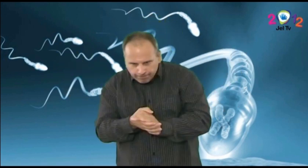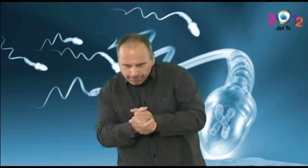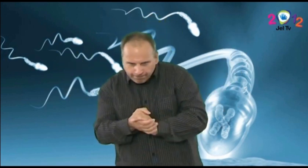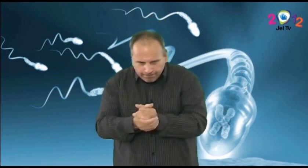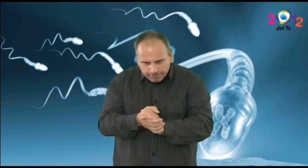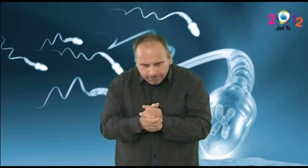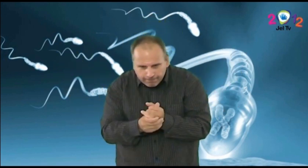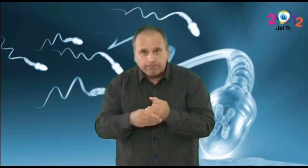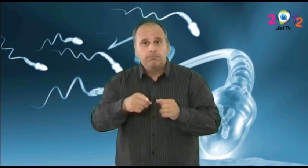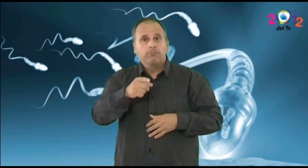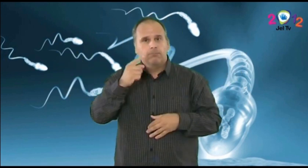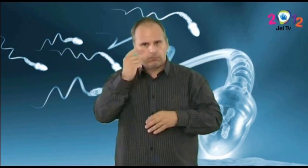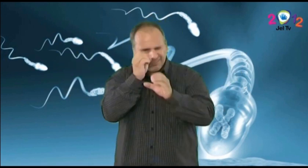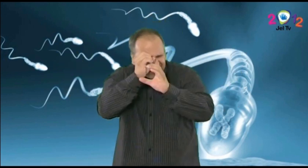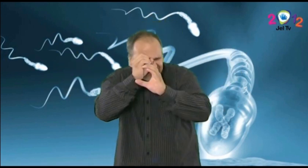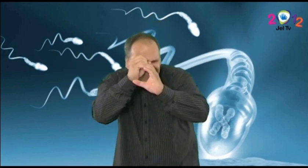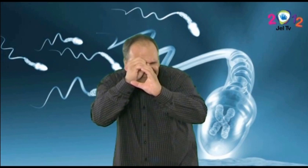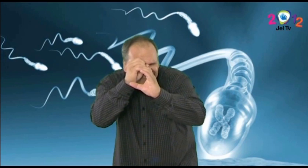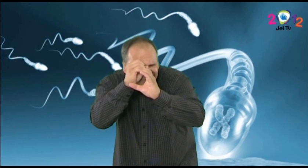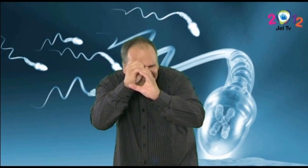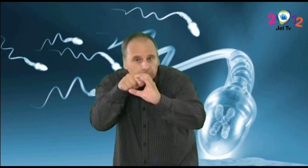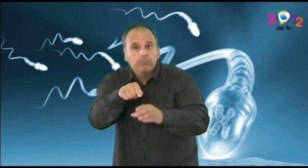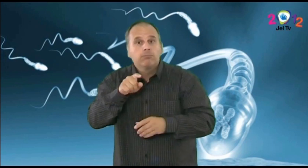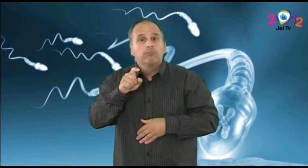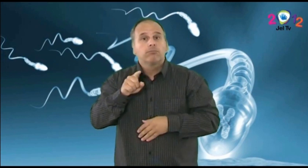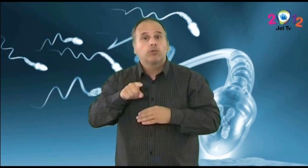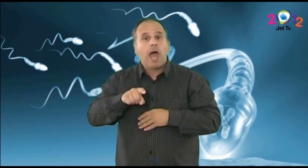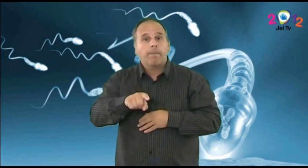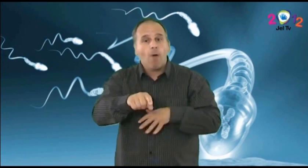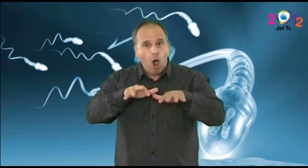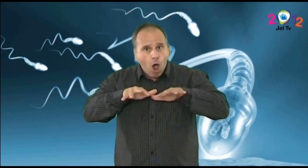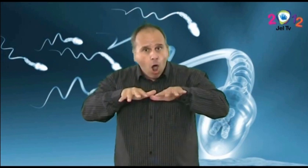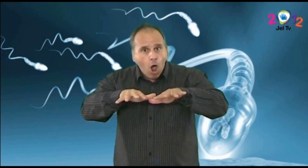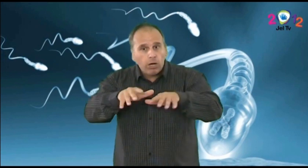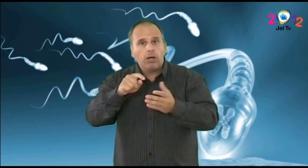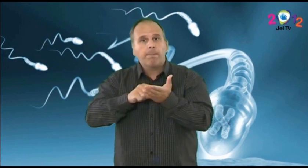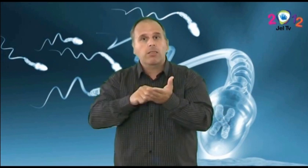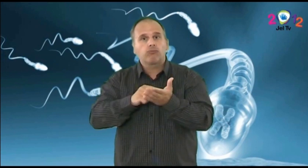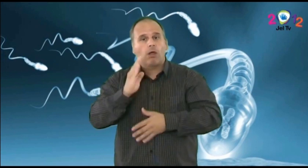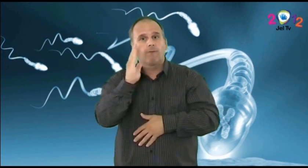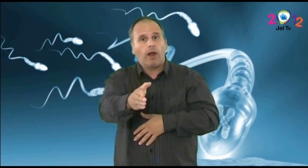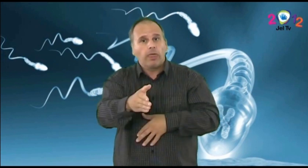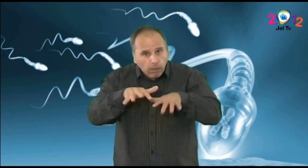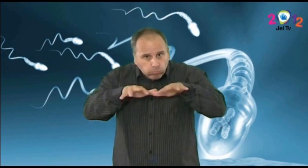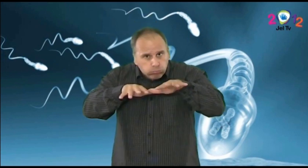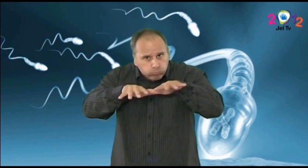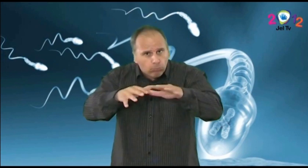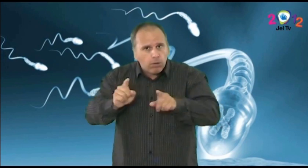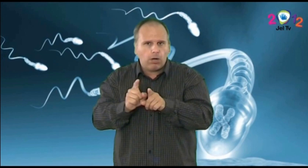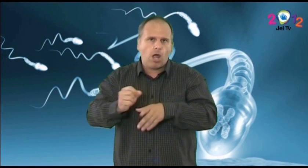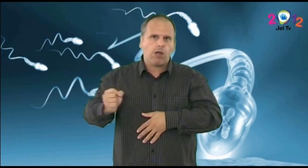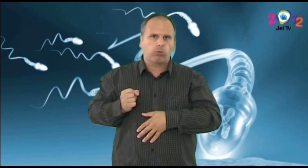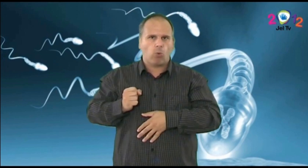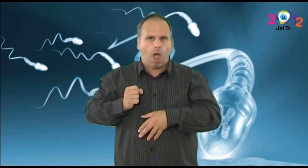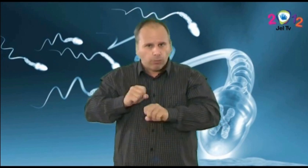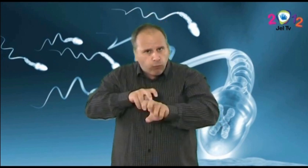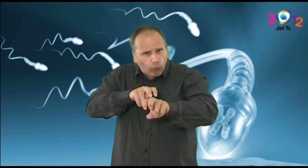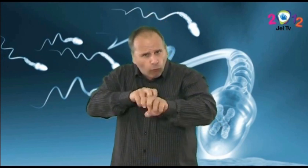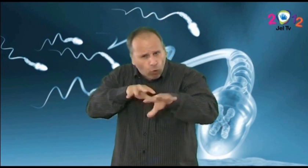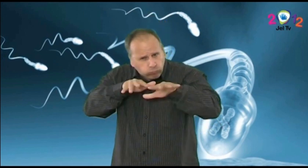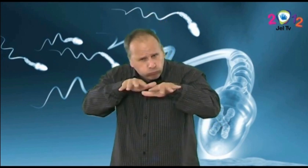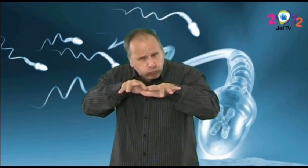Az orvos dörzsöli a tenyerét, benéz, látja, hogy a spermák mennek a petesejt felé, mint a katonák, futnak.